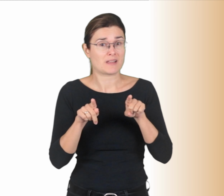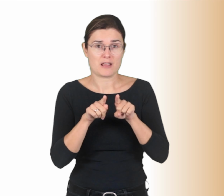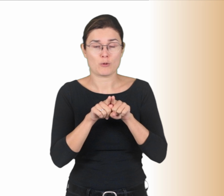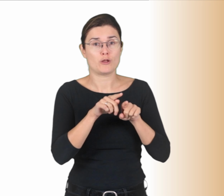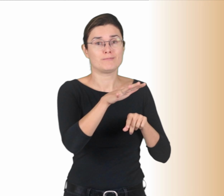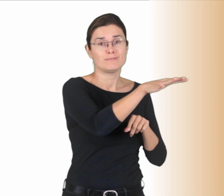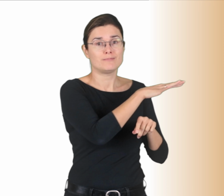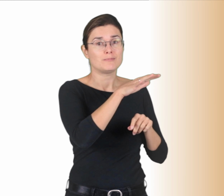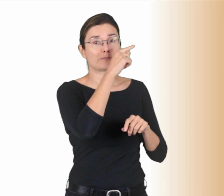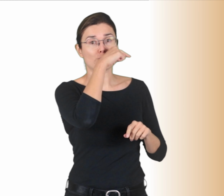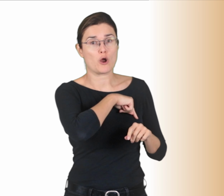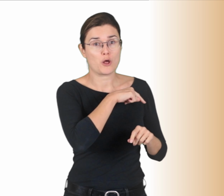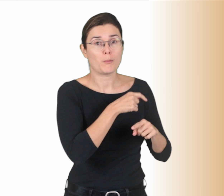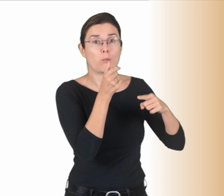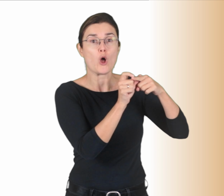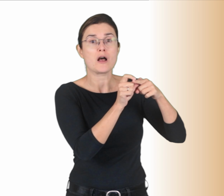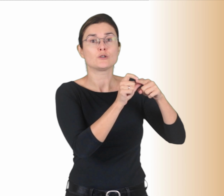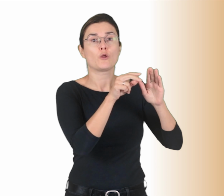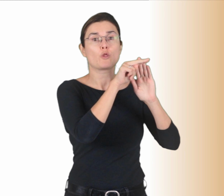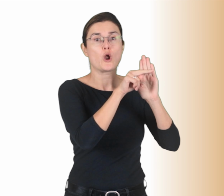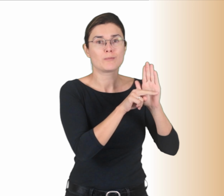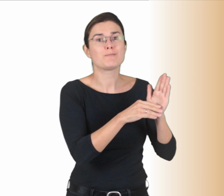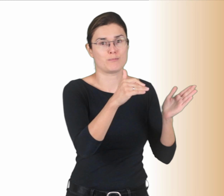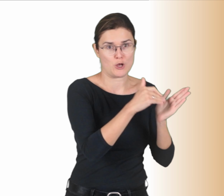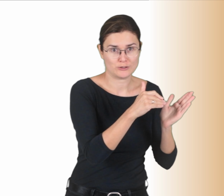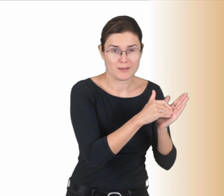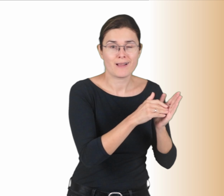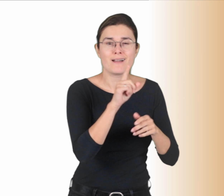Tak samo działa to w psychologii.